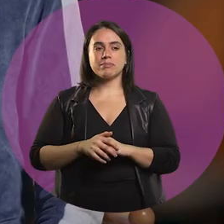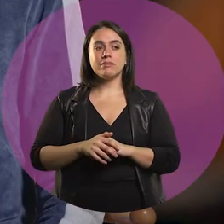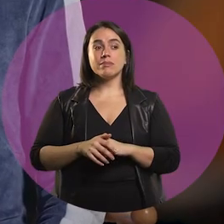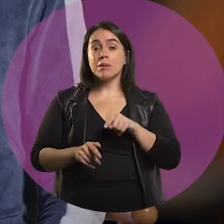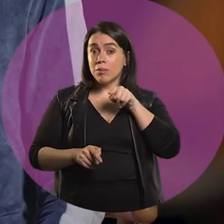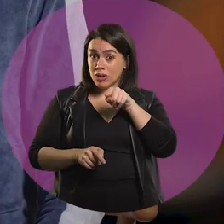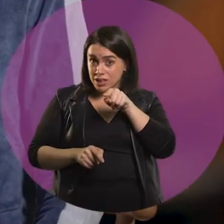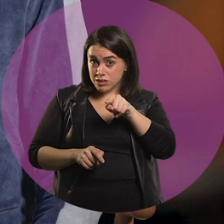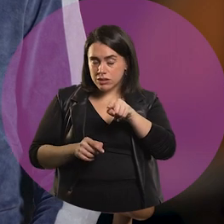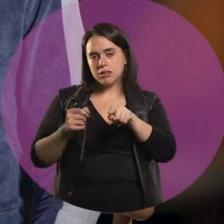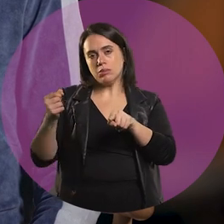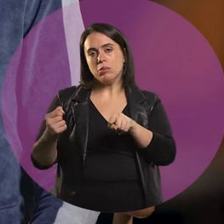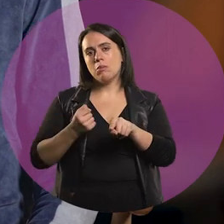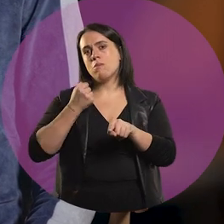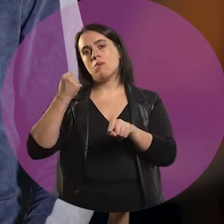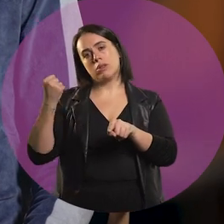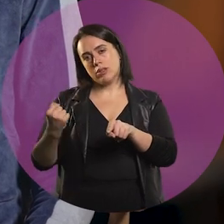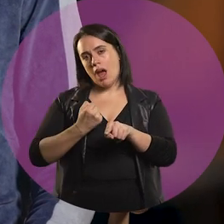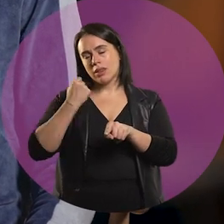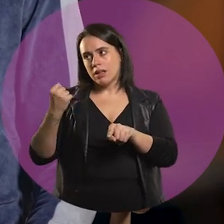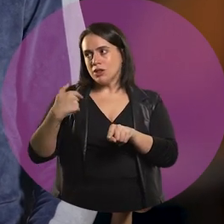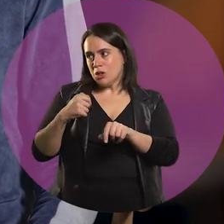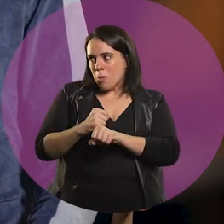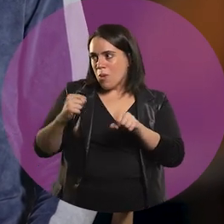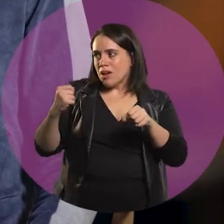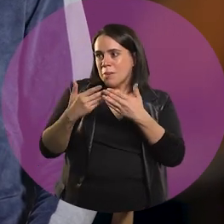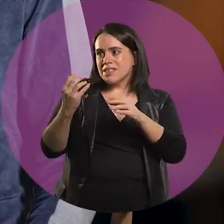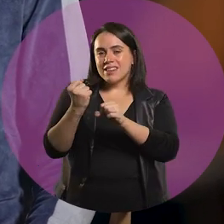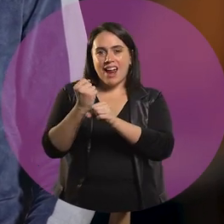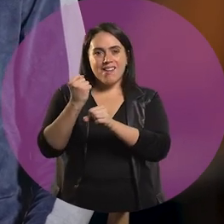En ese sentido, me parece una tremenda oportunidad.